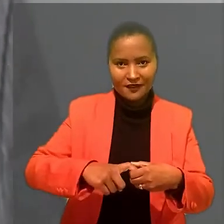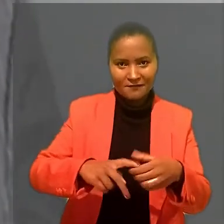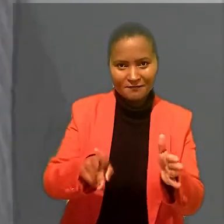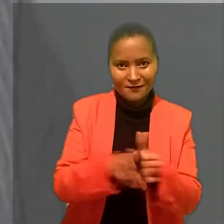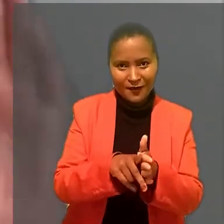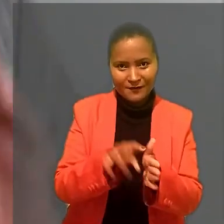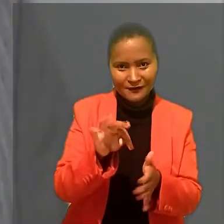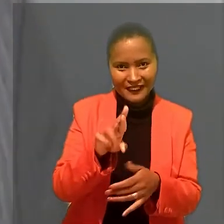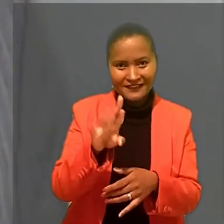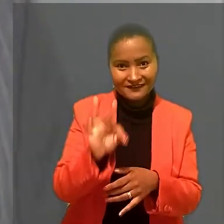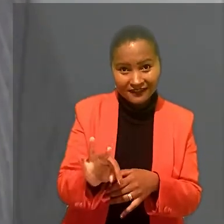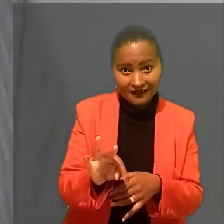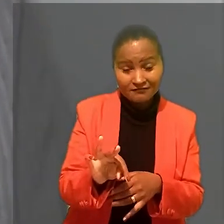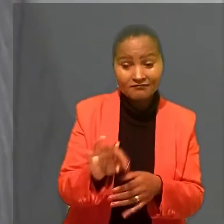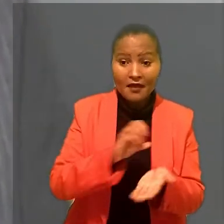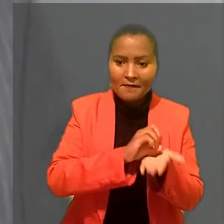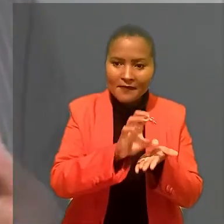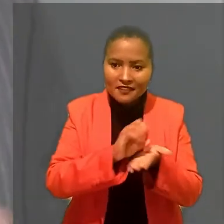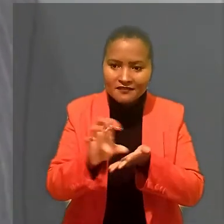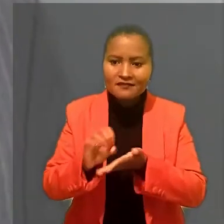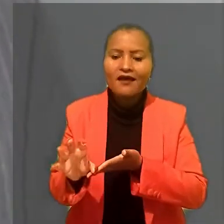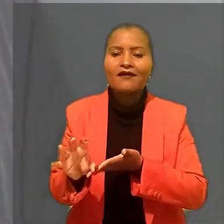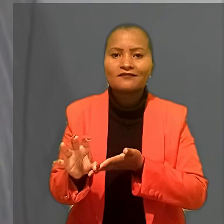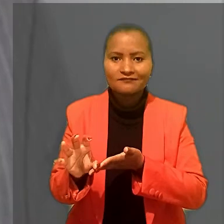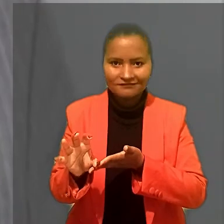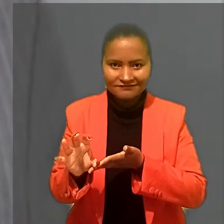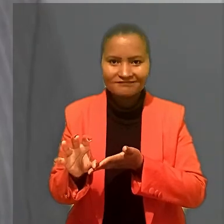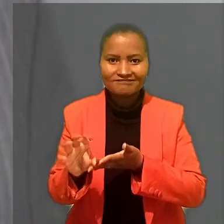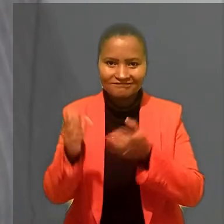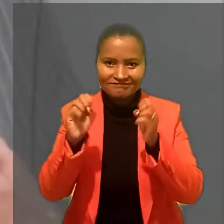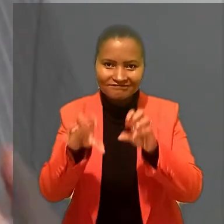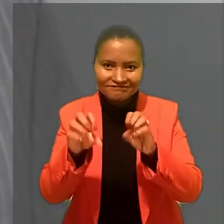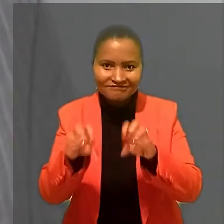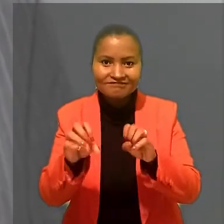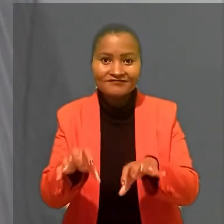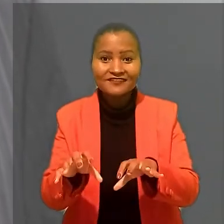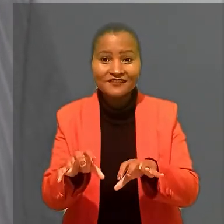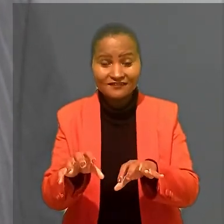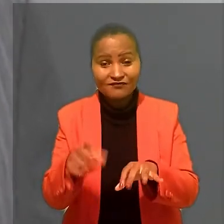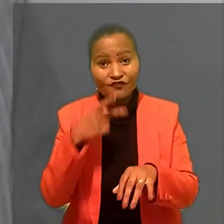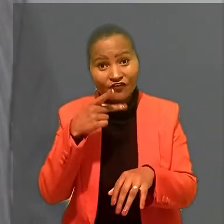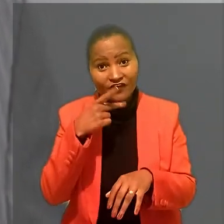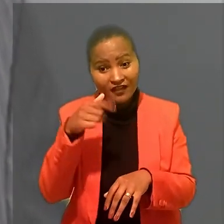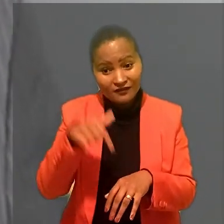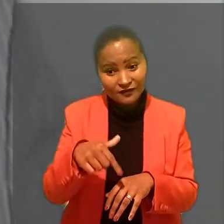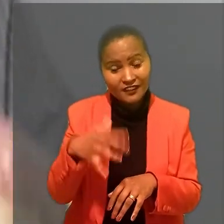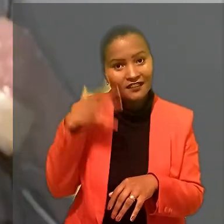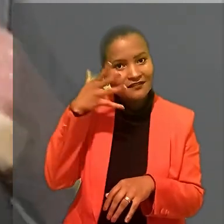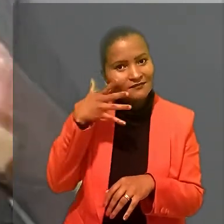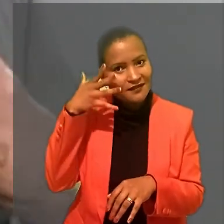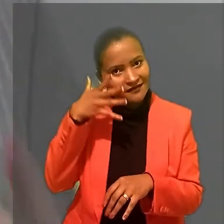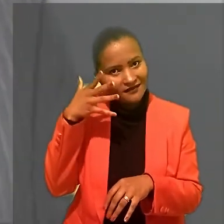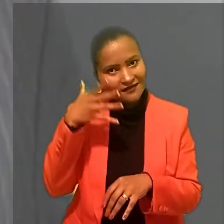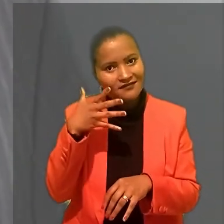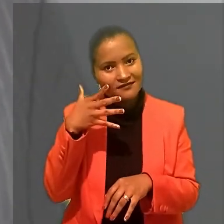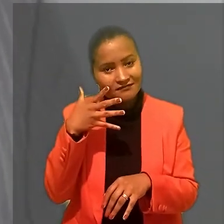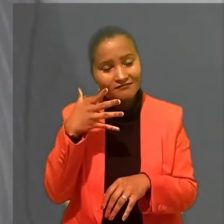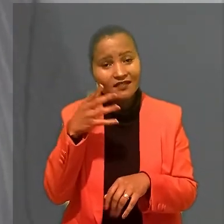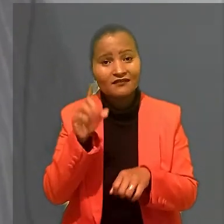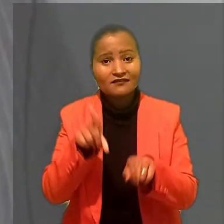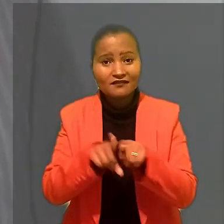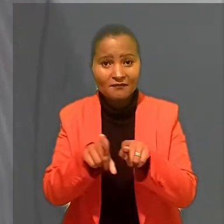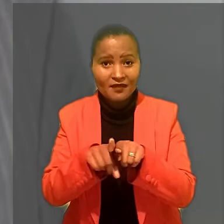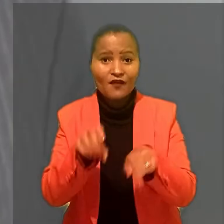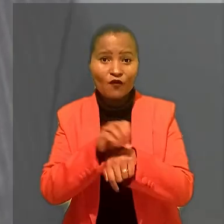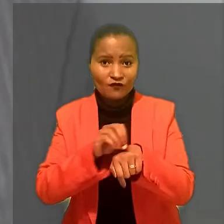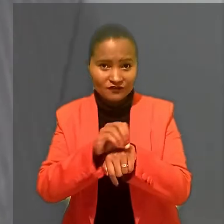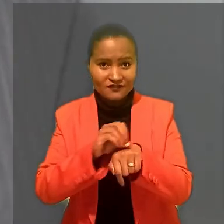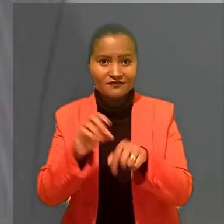levem a mensagem que foi deixada pelas palestras que foram feitas e oficinas que foram realizadas".